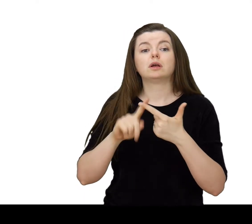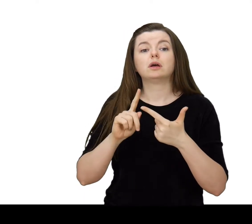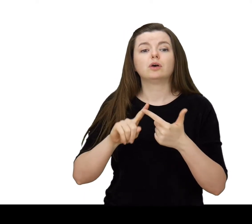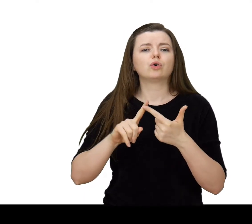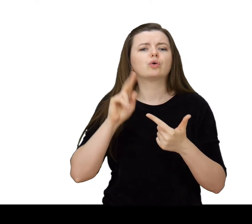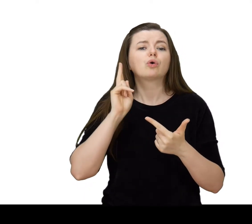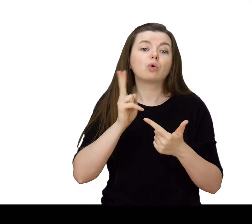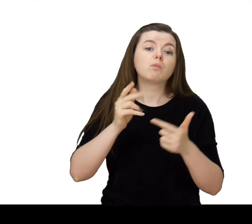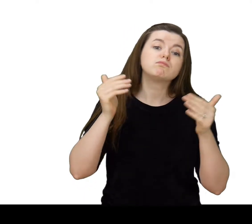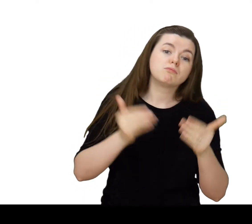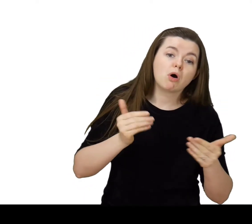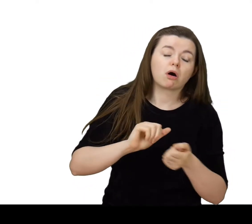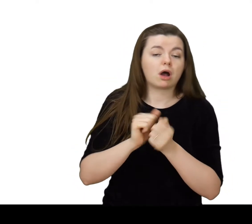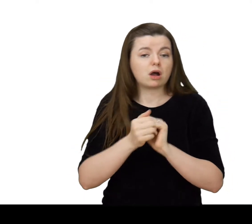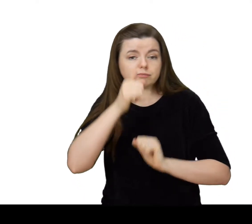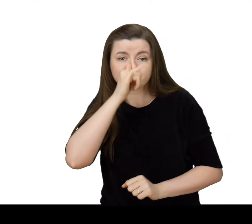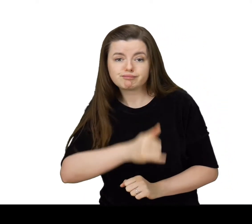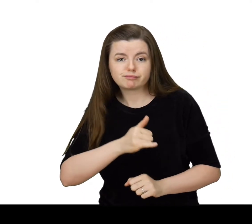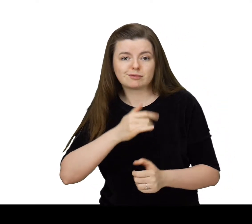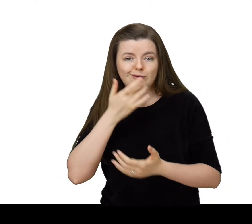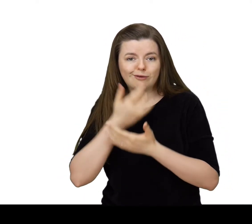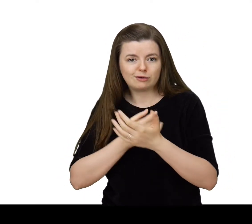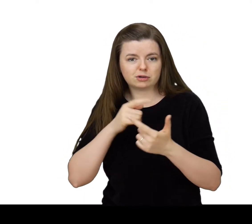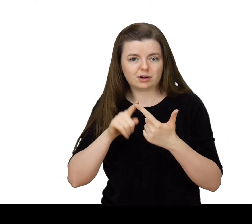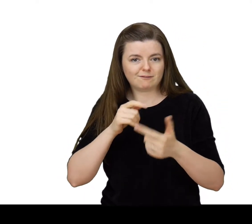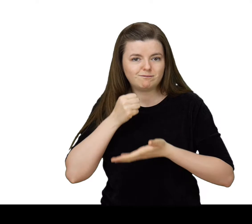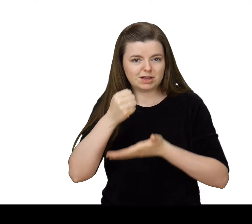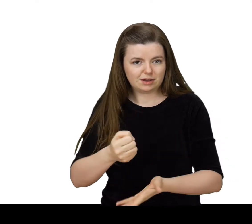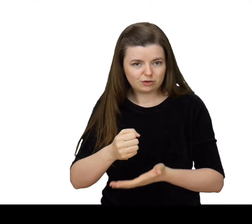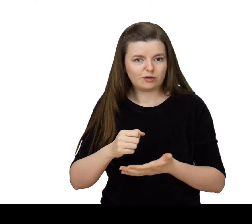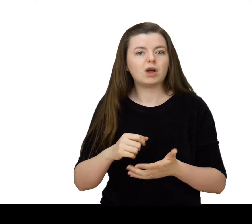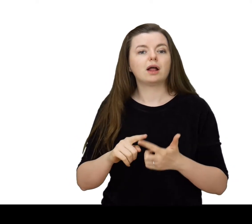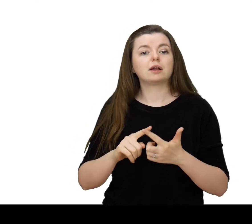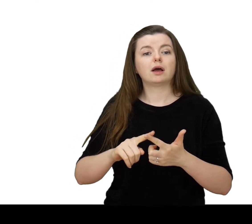Kto może/nie może z niego skorzystać,